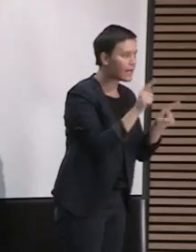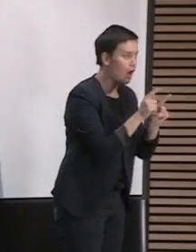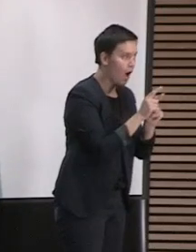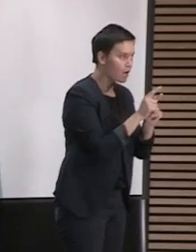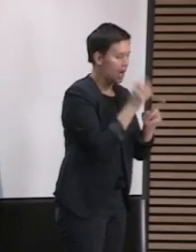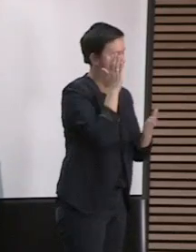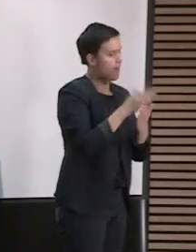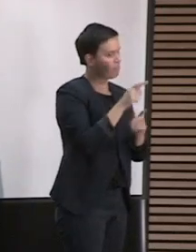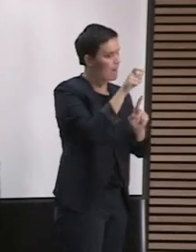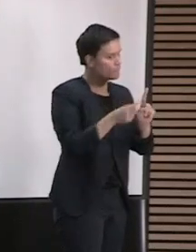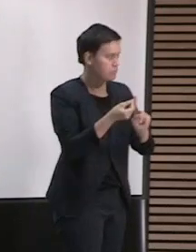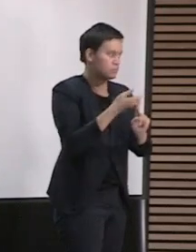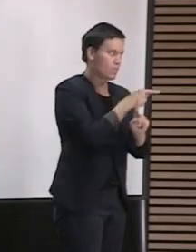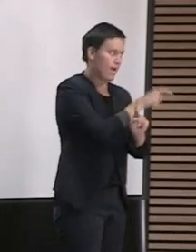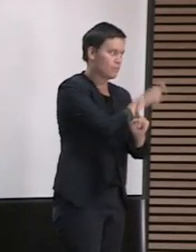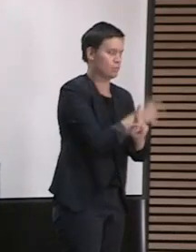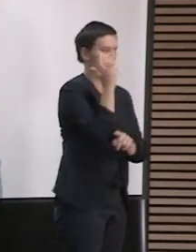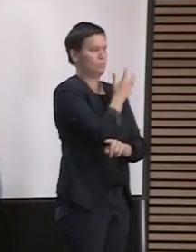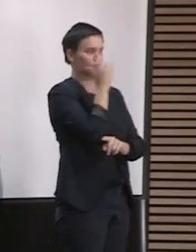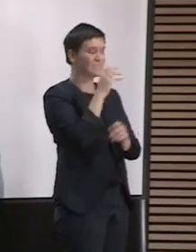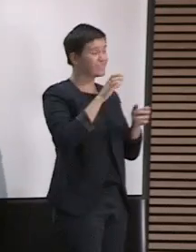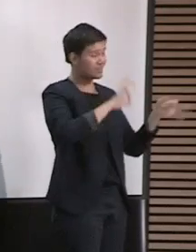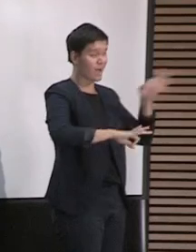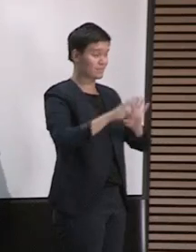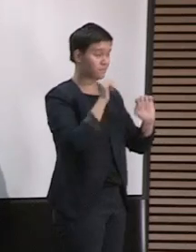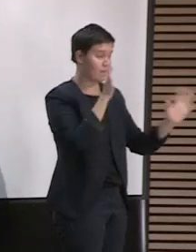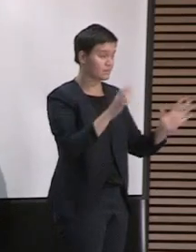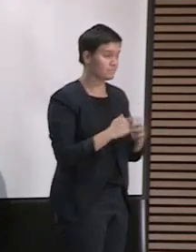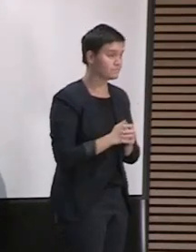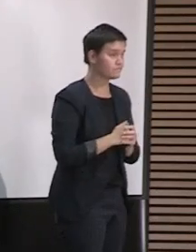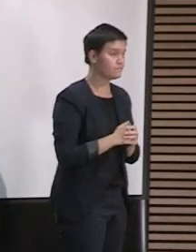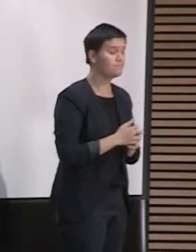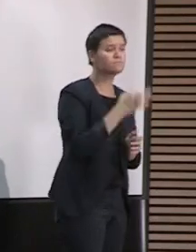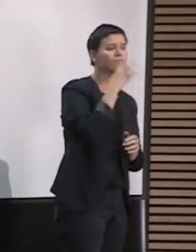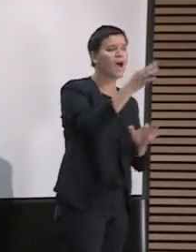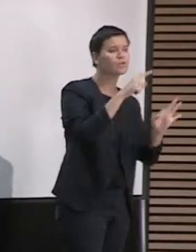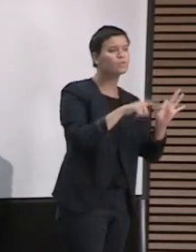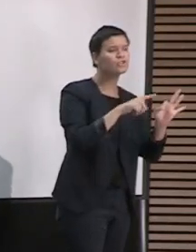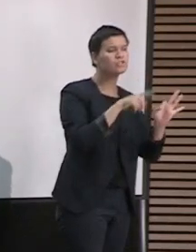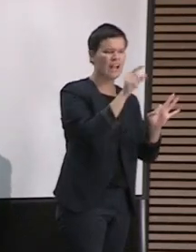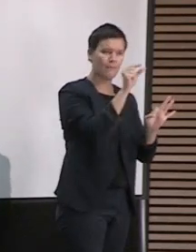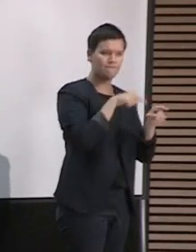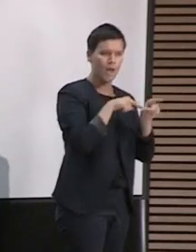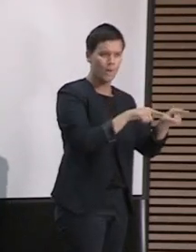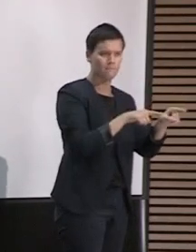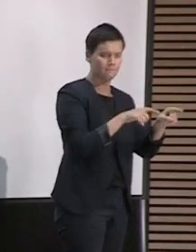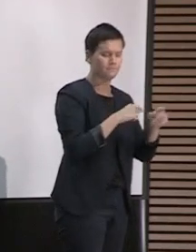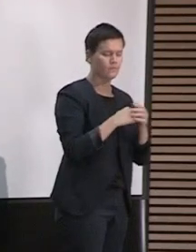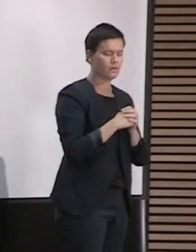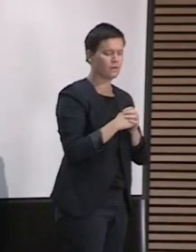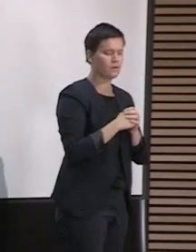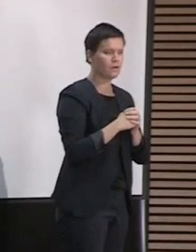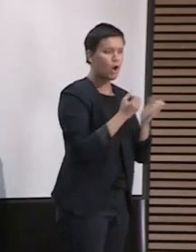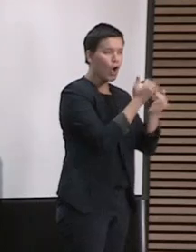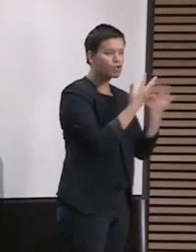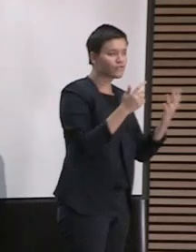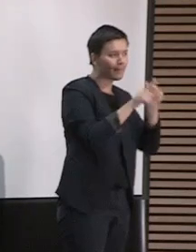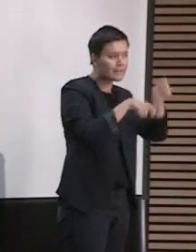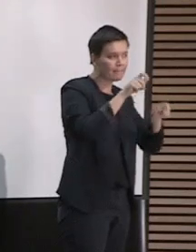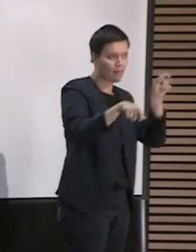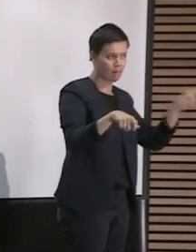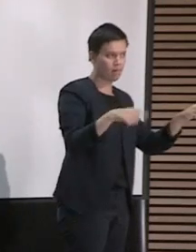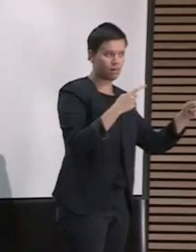mai i te whakangao ira tangata.